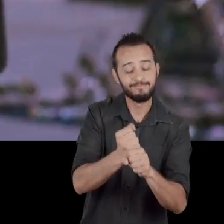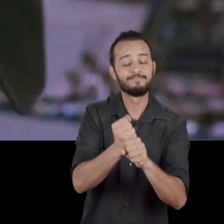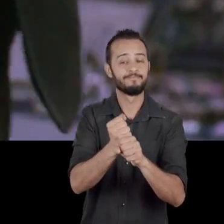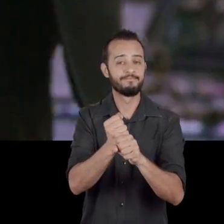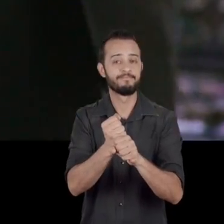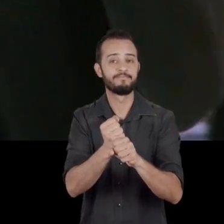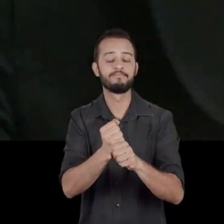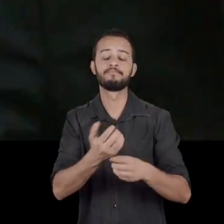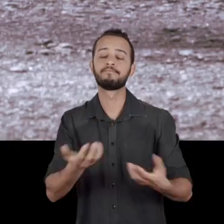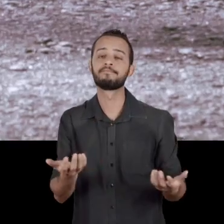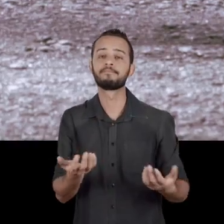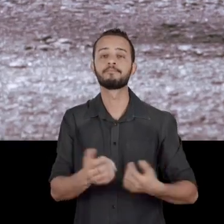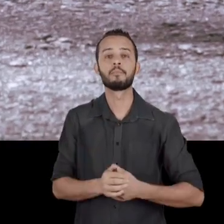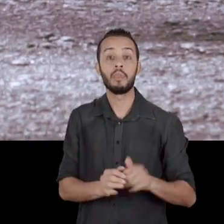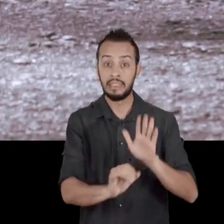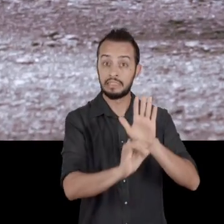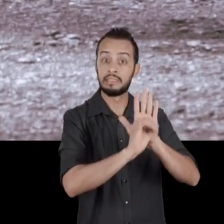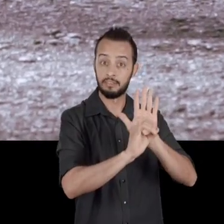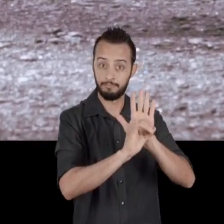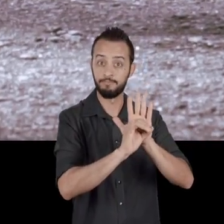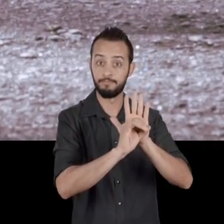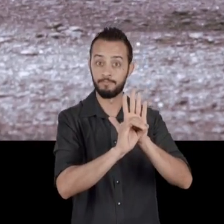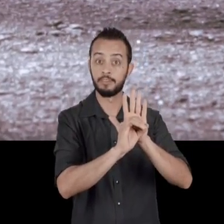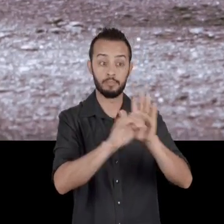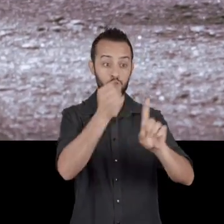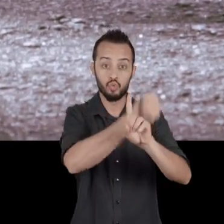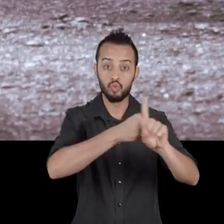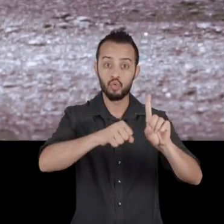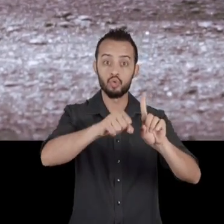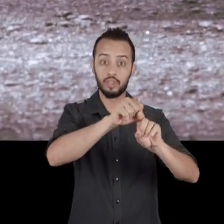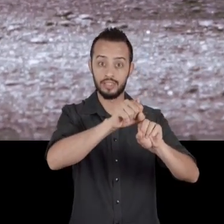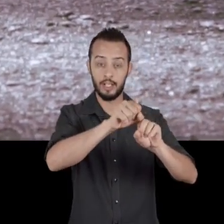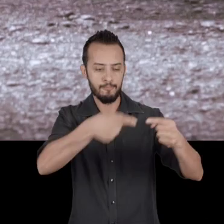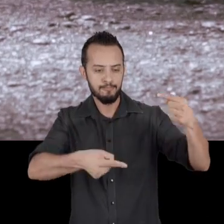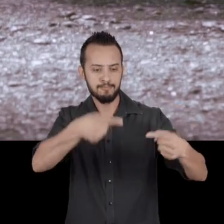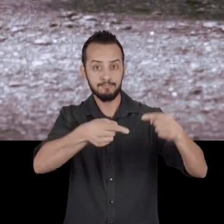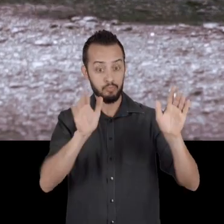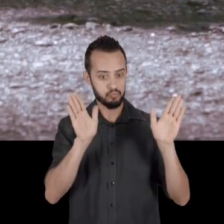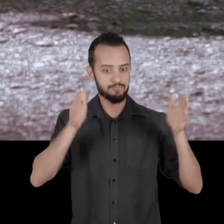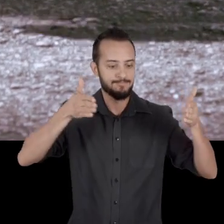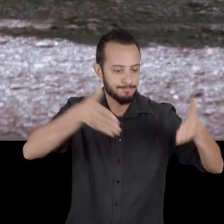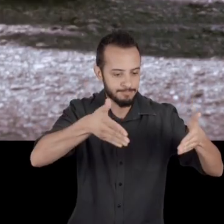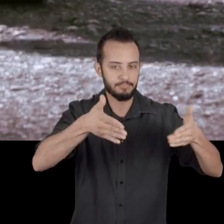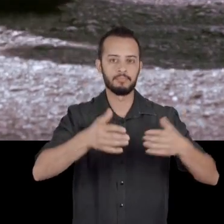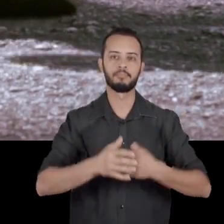em que a identidade passou a estar no centro da nossa vida política e da nossa vida social.